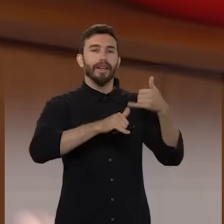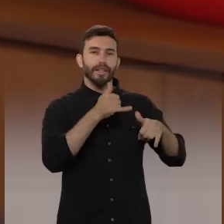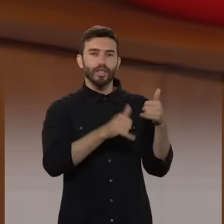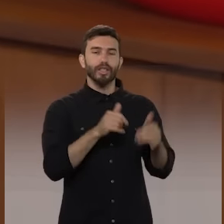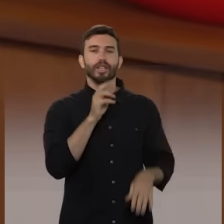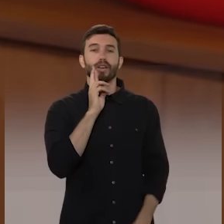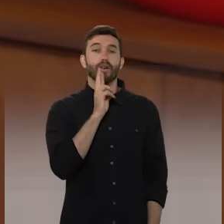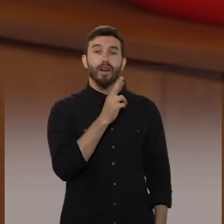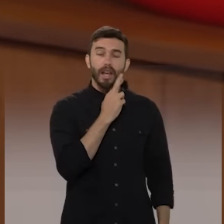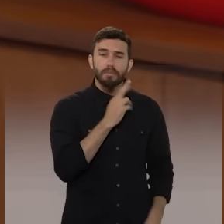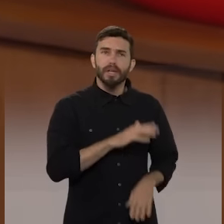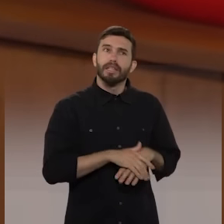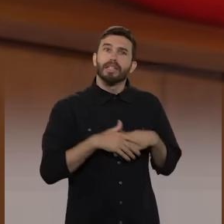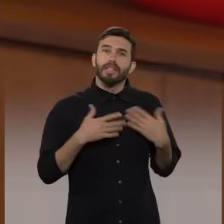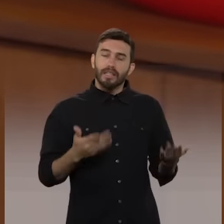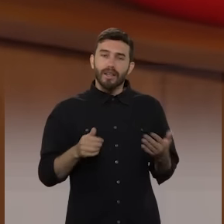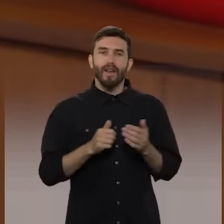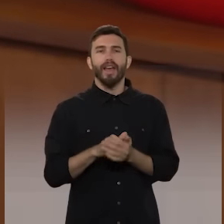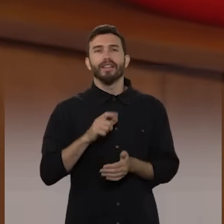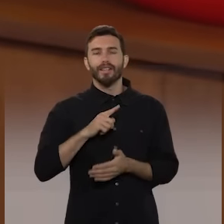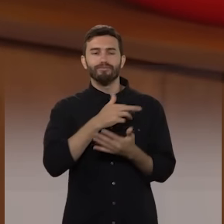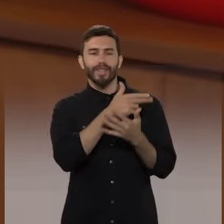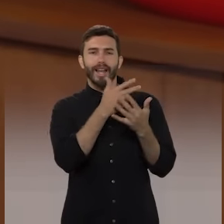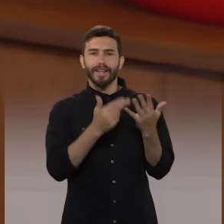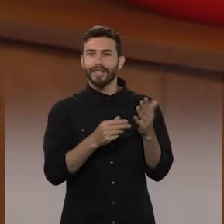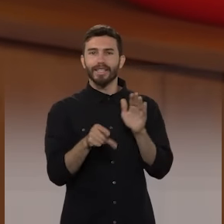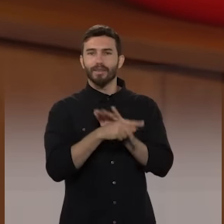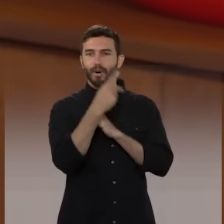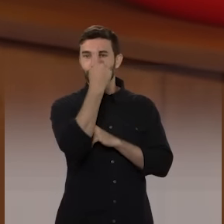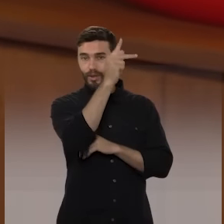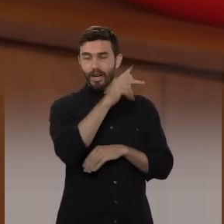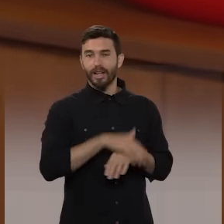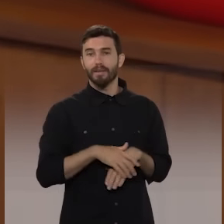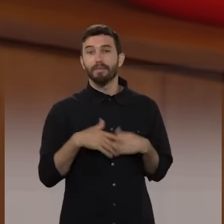Mas para nós é uma vantagem, porque nós estamos lá, somos de lá há muitos anos,